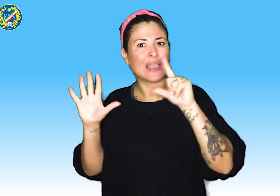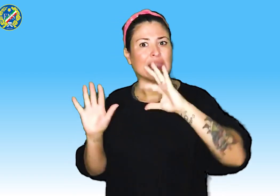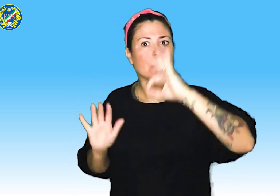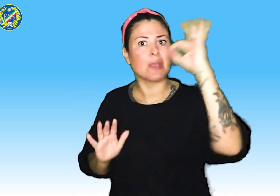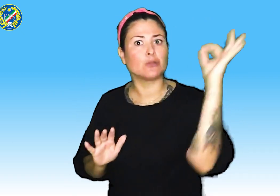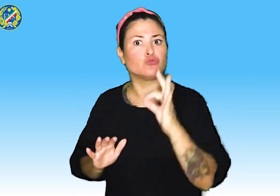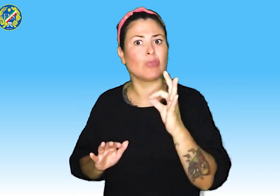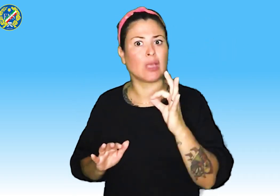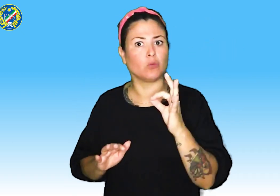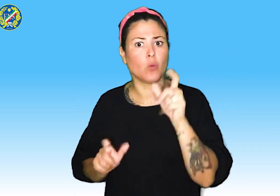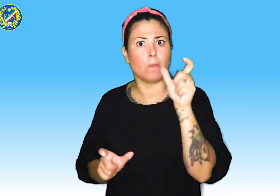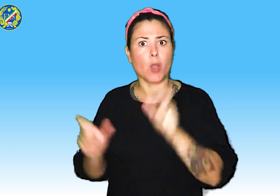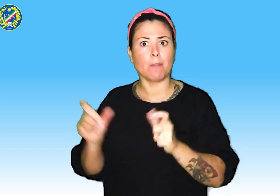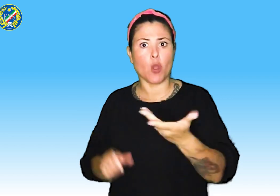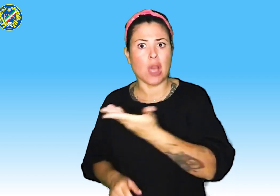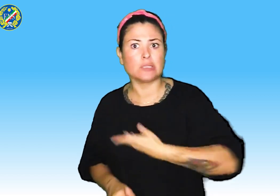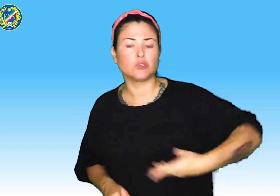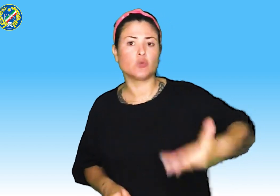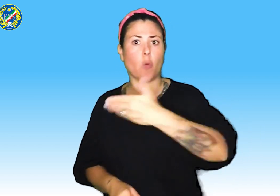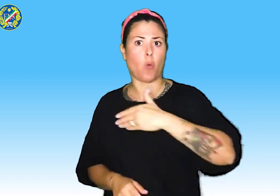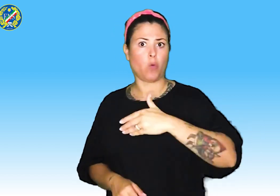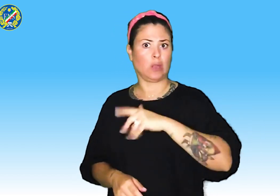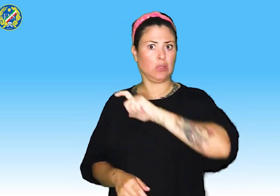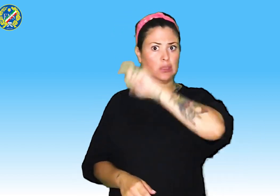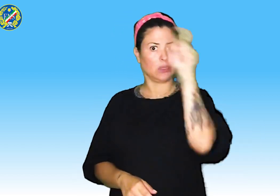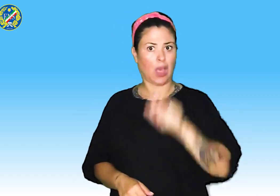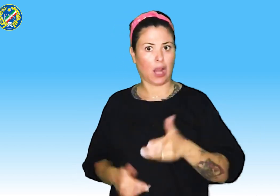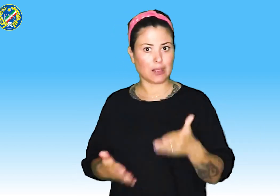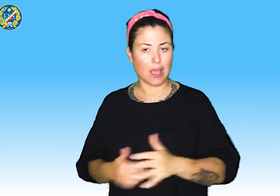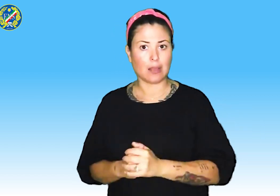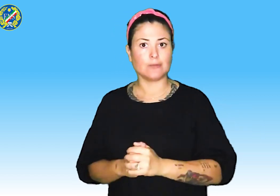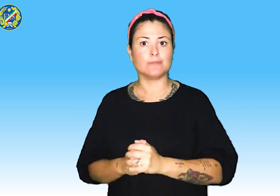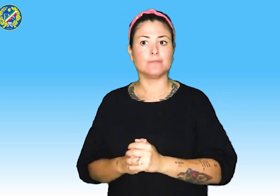interessa il 7% nella popolazione italiana,